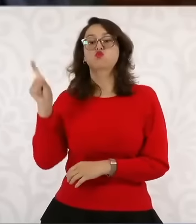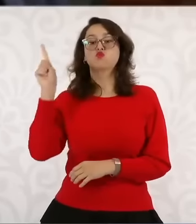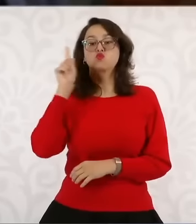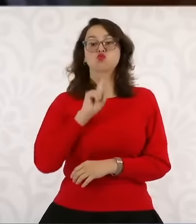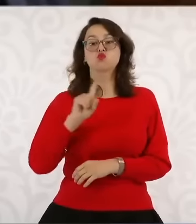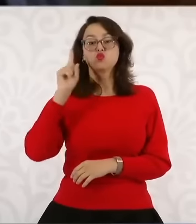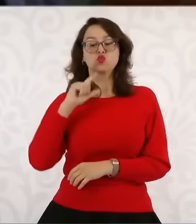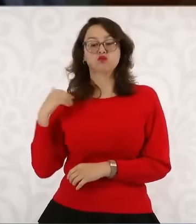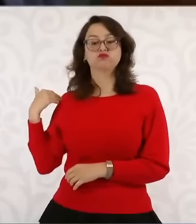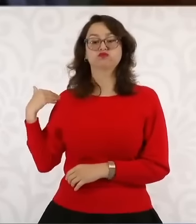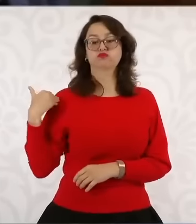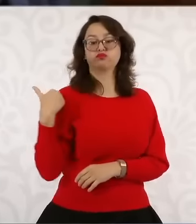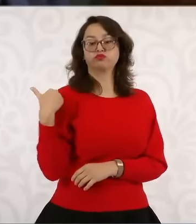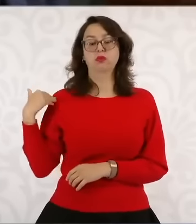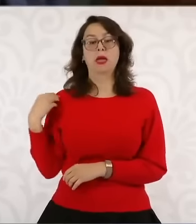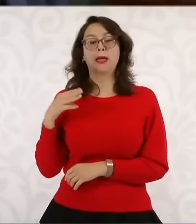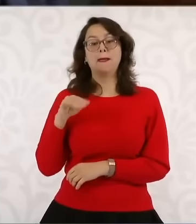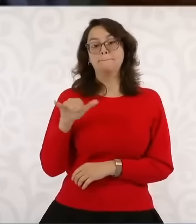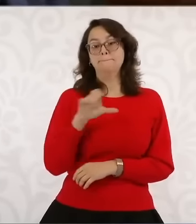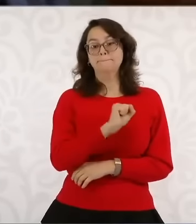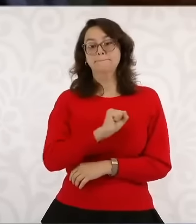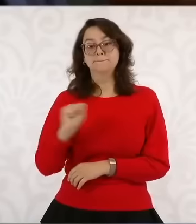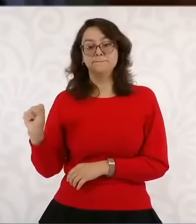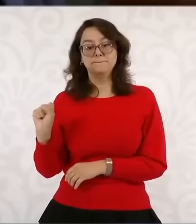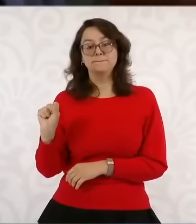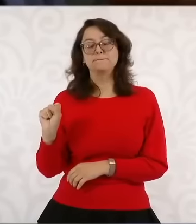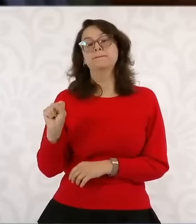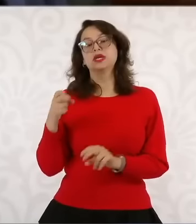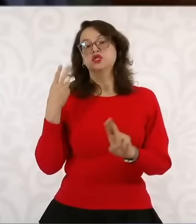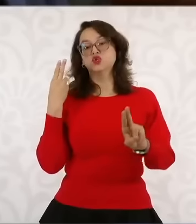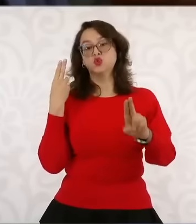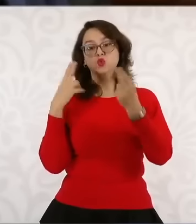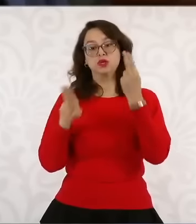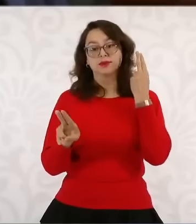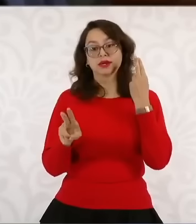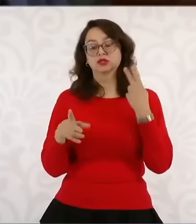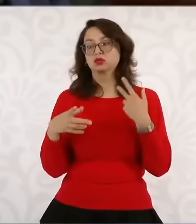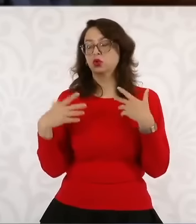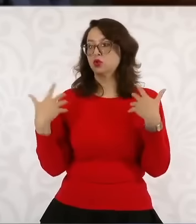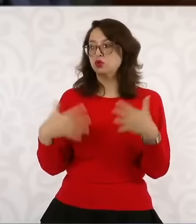2025 sufrió también una agresión por parte de un directivo, un organizador de este concurso